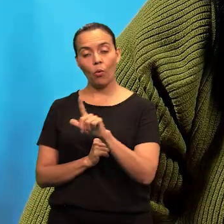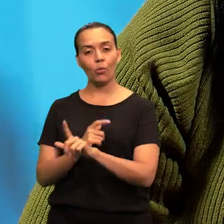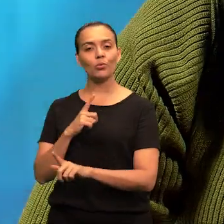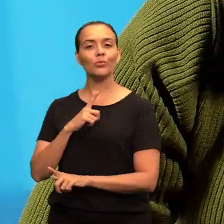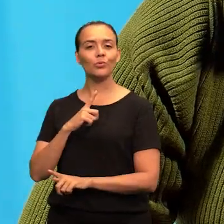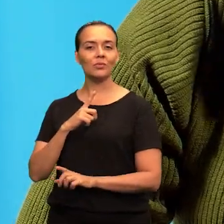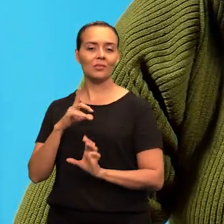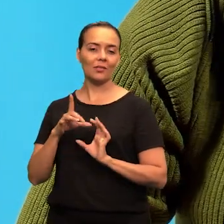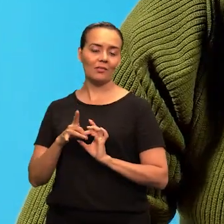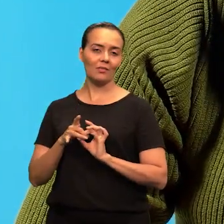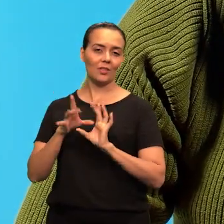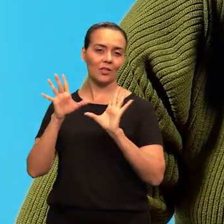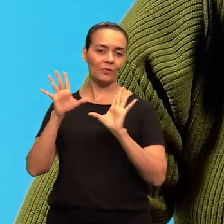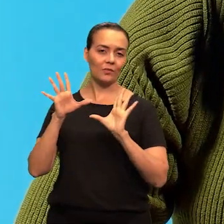Eu vou discordar